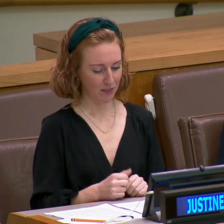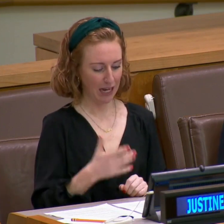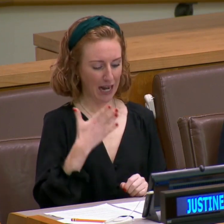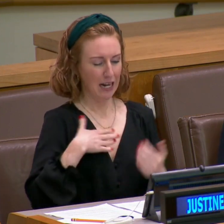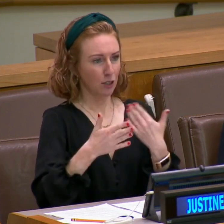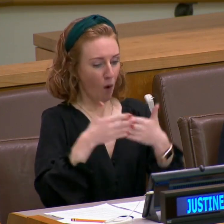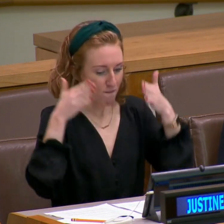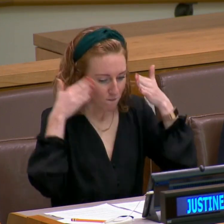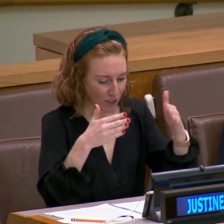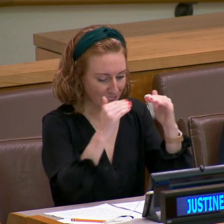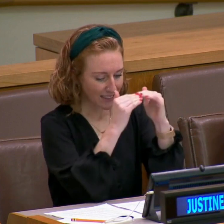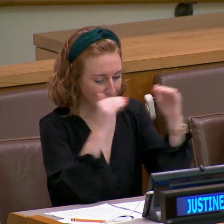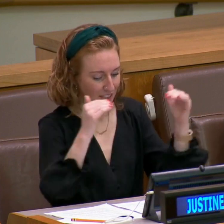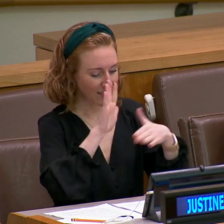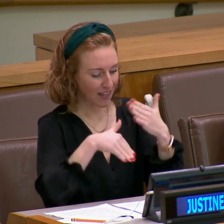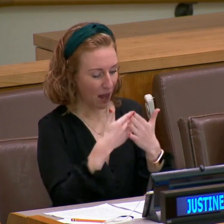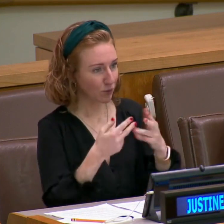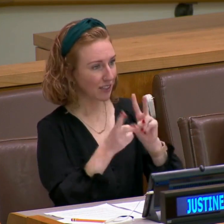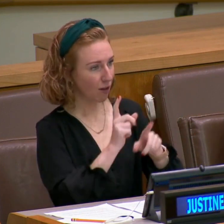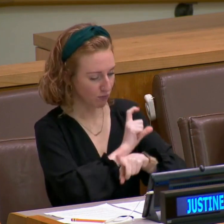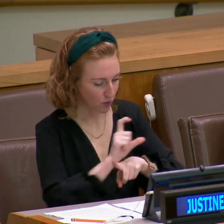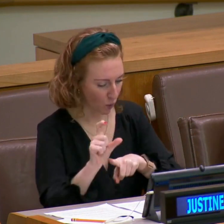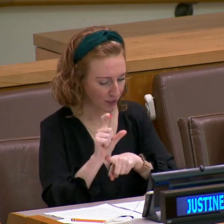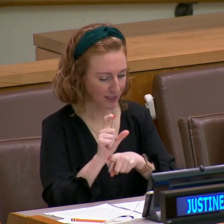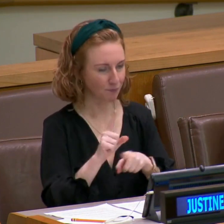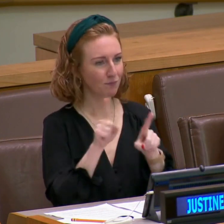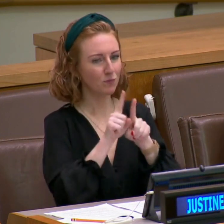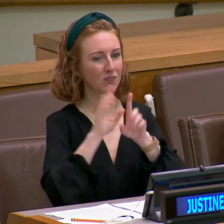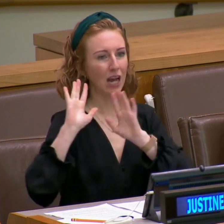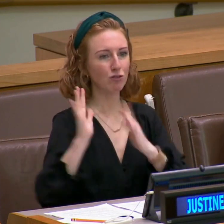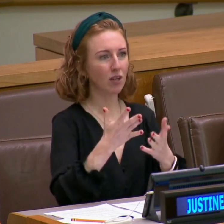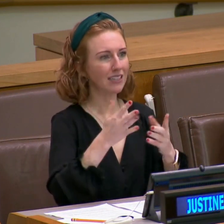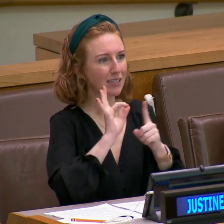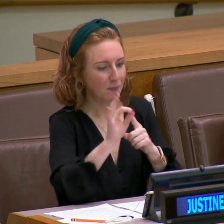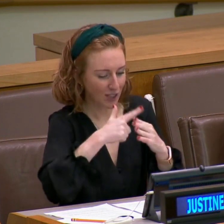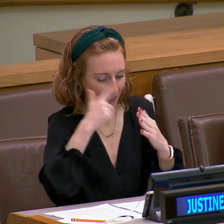medicina. Es necesario centrarse más en los estándares de los cursos de los intérpretes